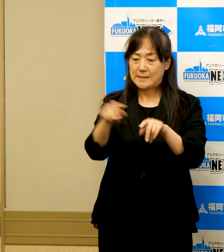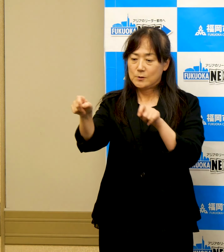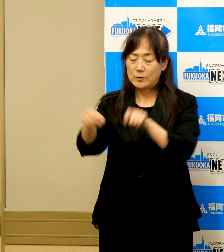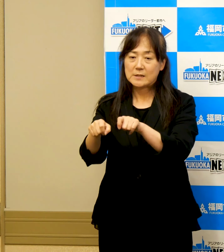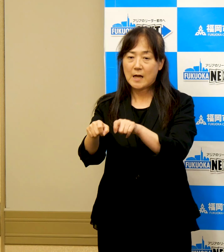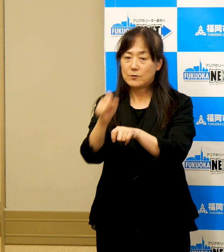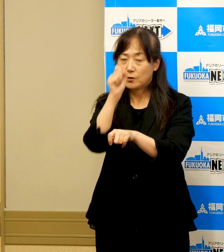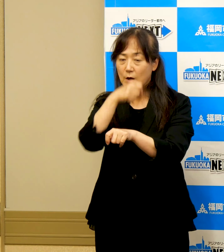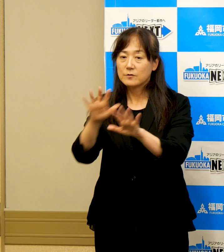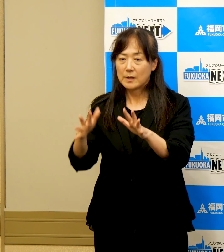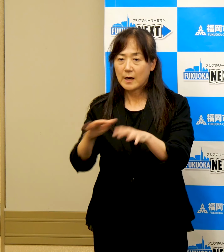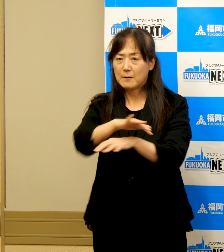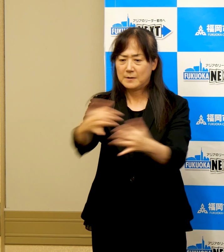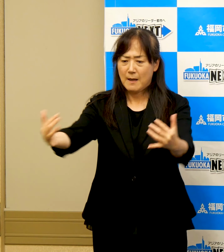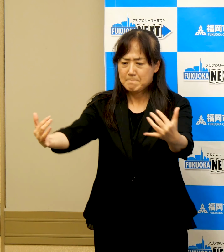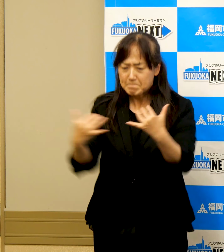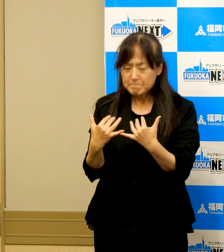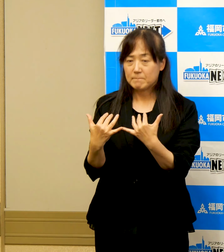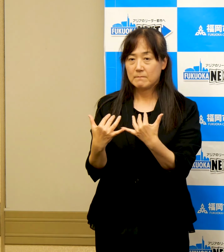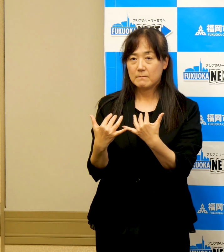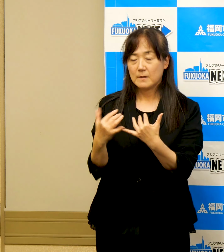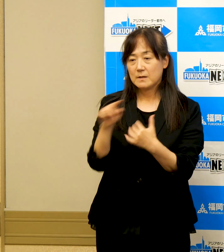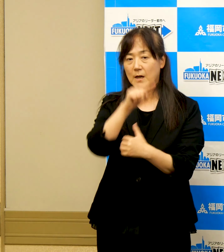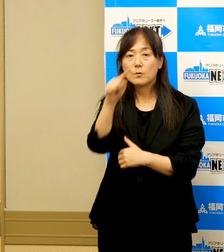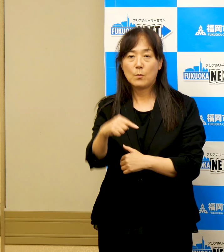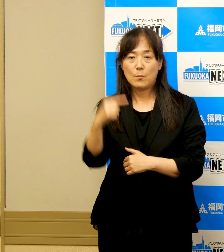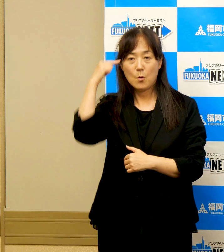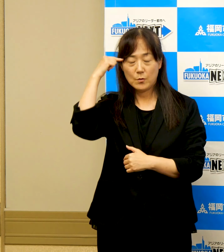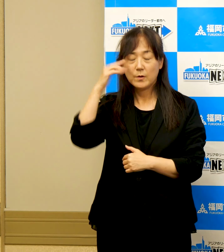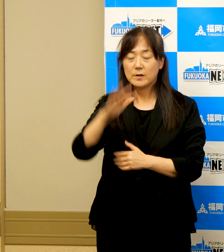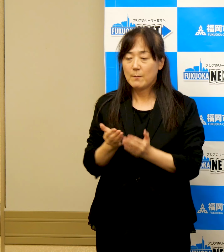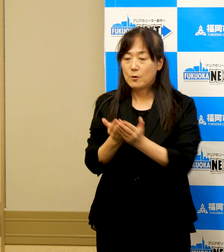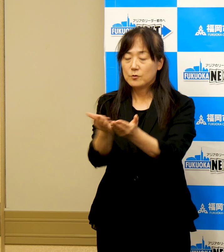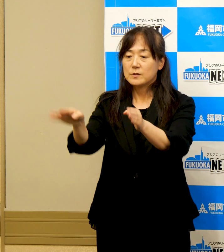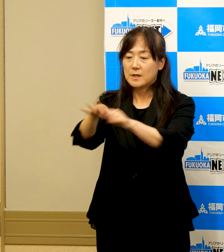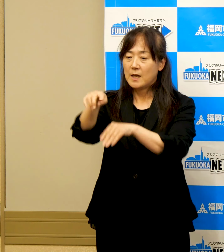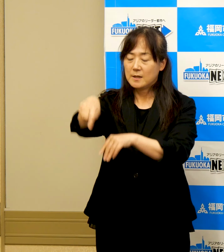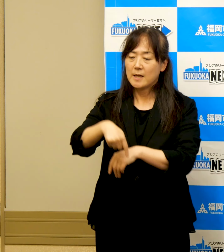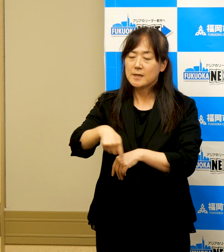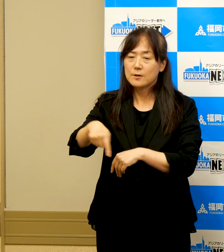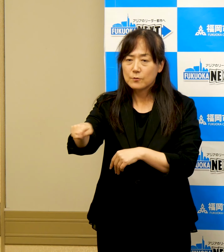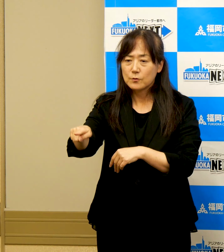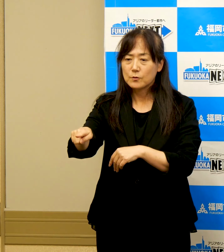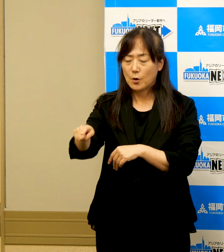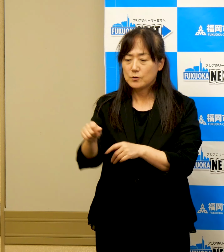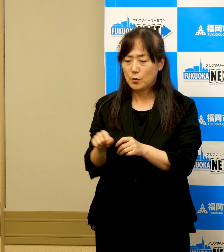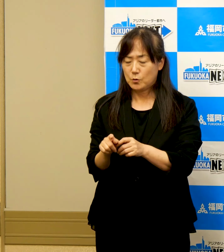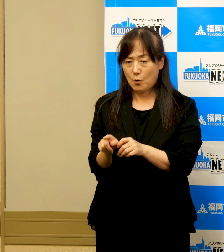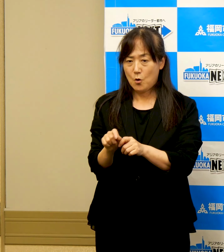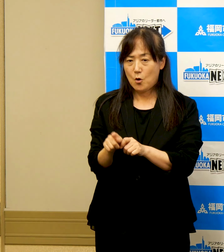本当に殺到する可能性があるじゃないですか でもクルーズセンターまでとなると もう一歩ちょっとほら ハードルがあるって